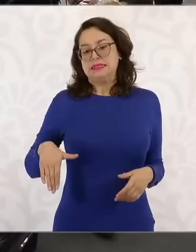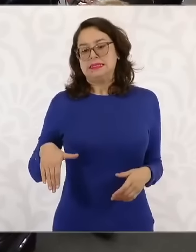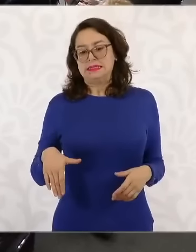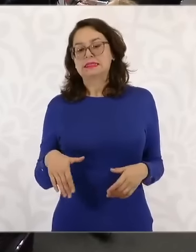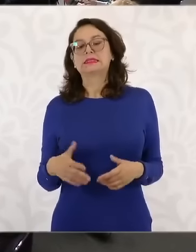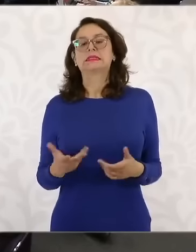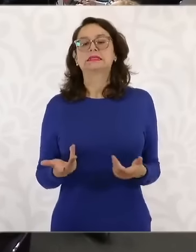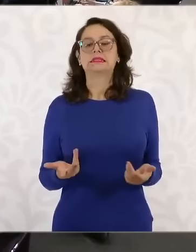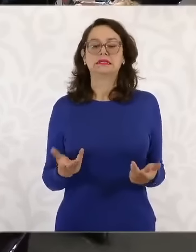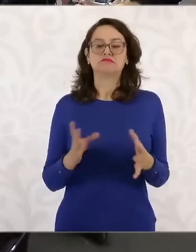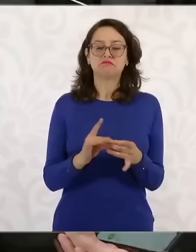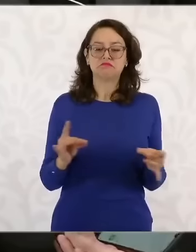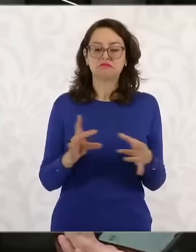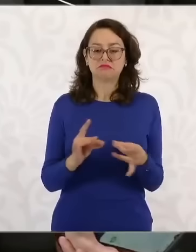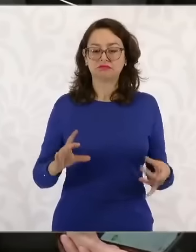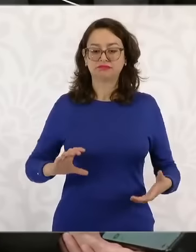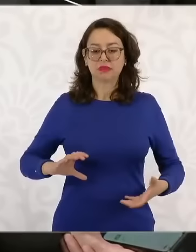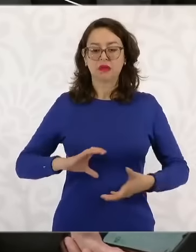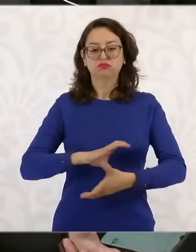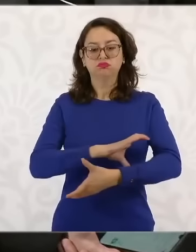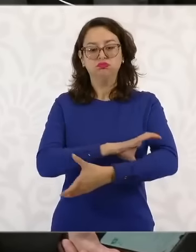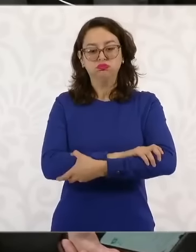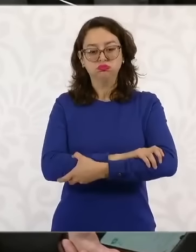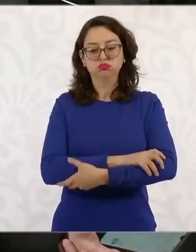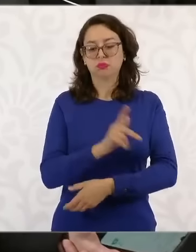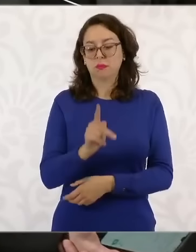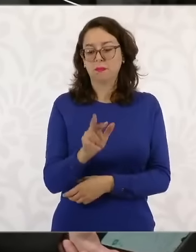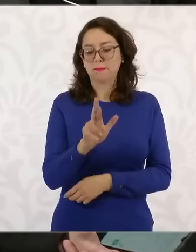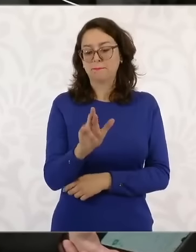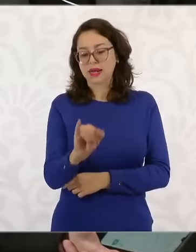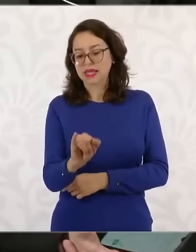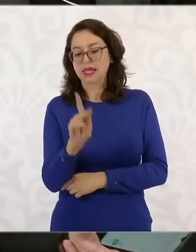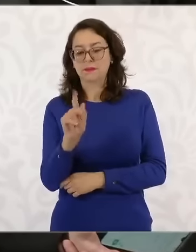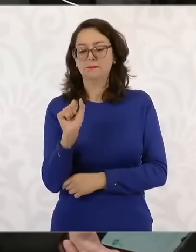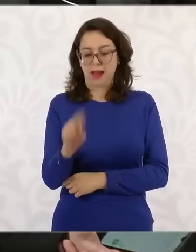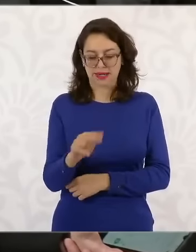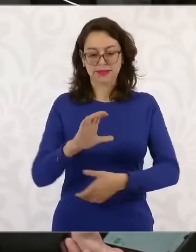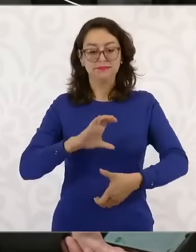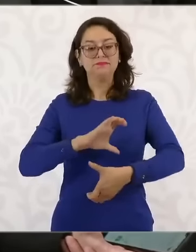están rompiendo su alianza, su alianza 2027. Y bueno, llama la atención que el PAN ahora en